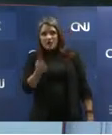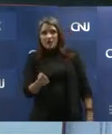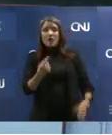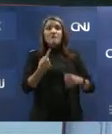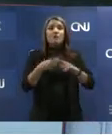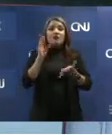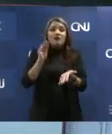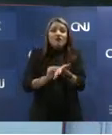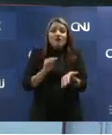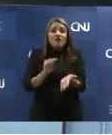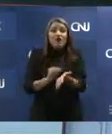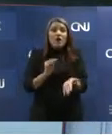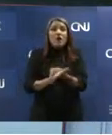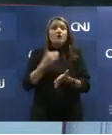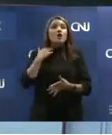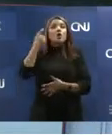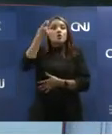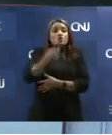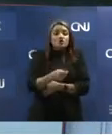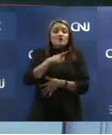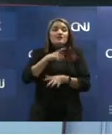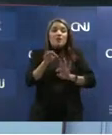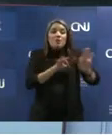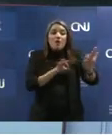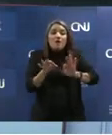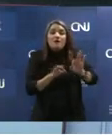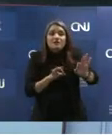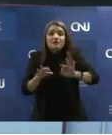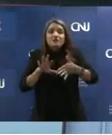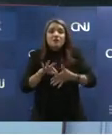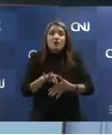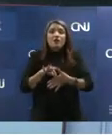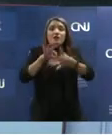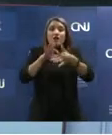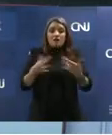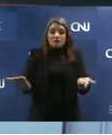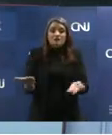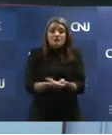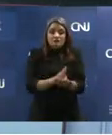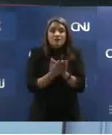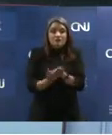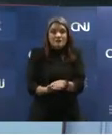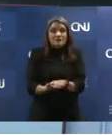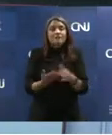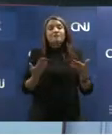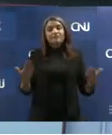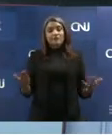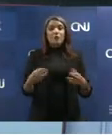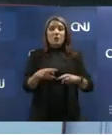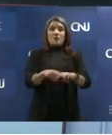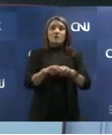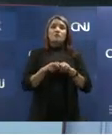para aqueles processos que lhe são afetos e que eu entendo. No final de meu voto, que